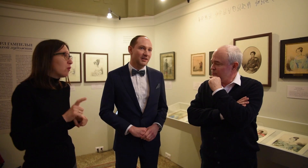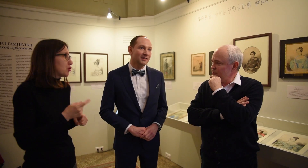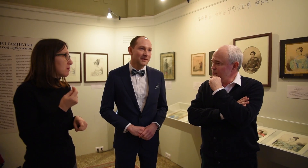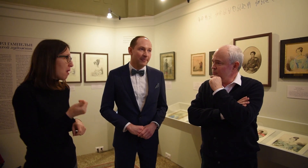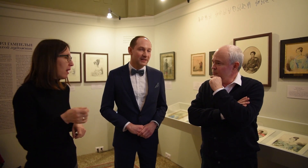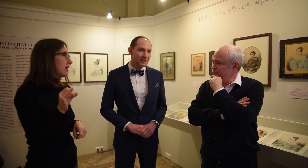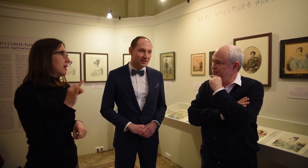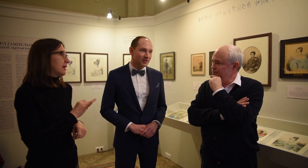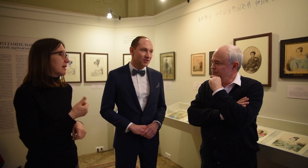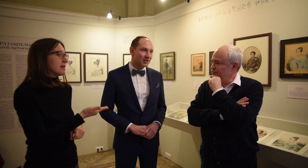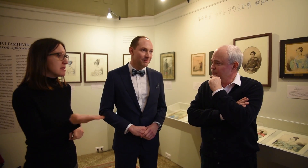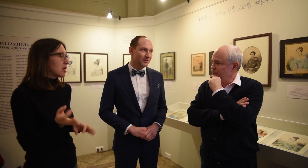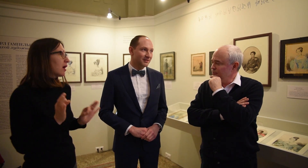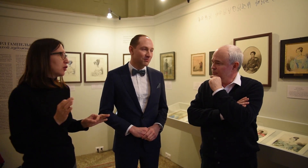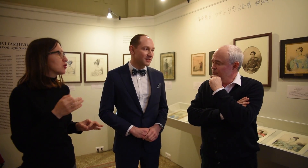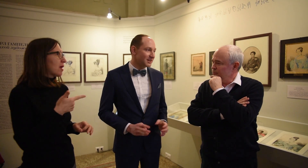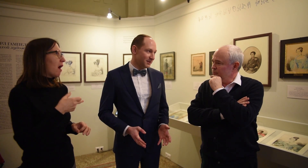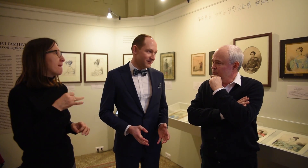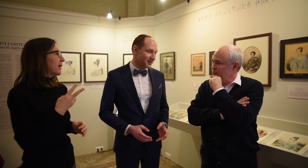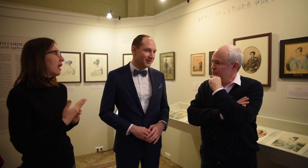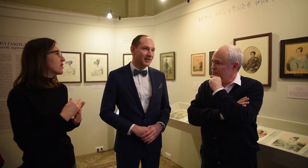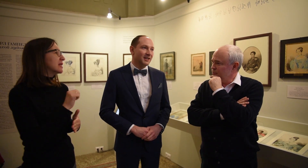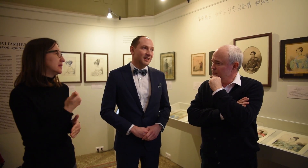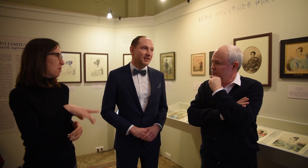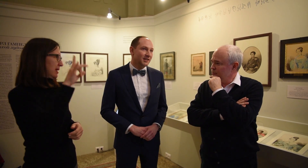И из них, конечно, К. Гампельн, наверное, самый известный.